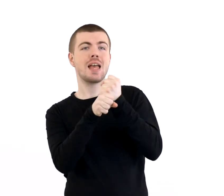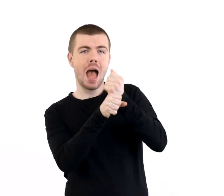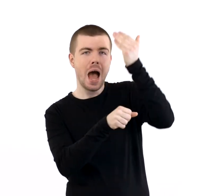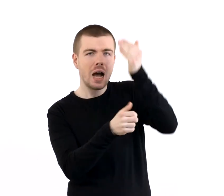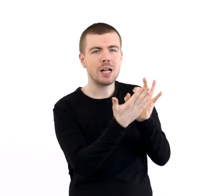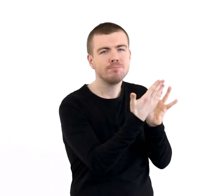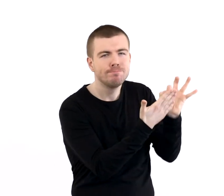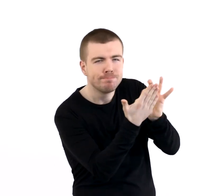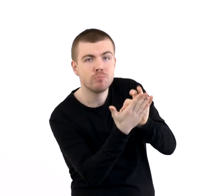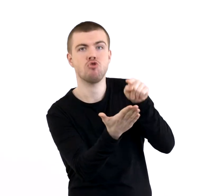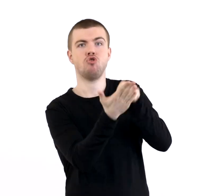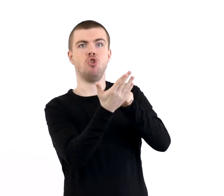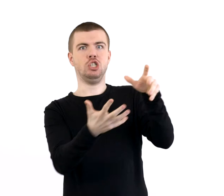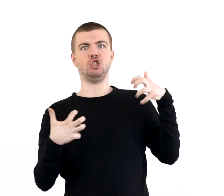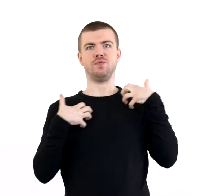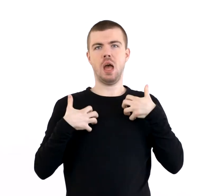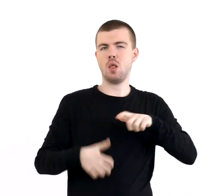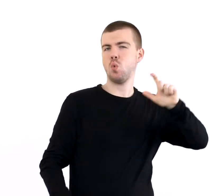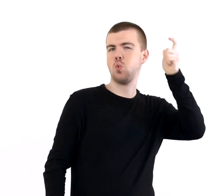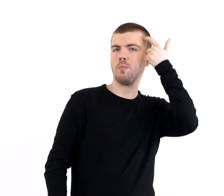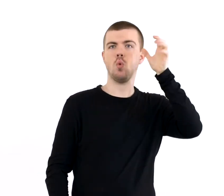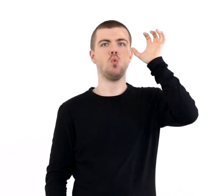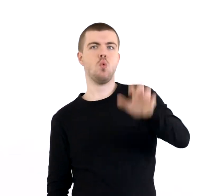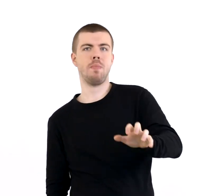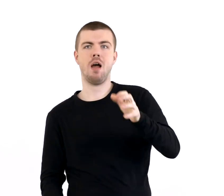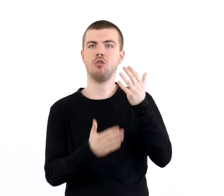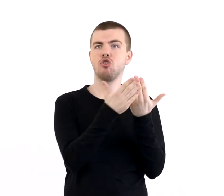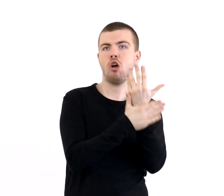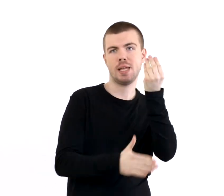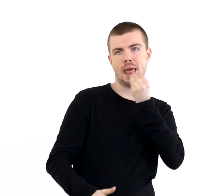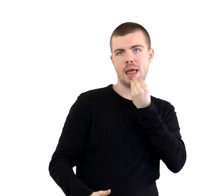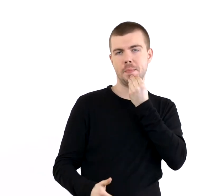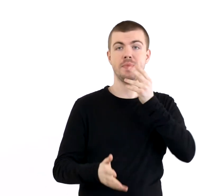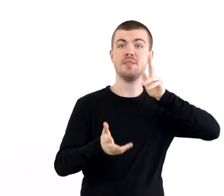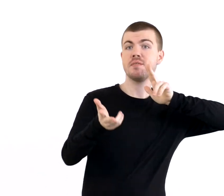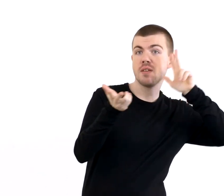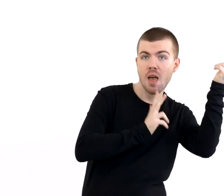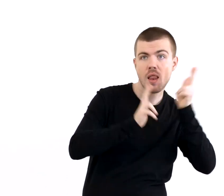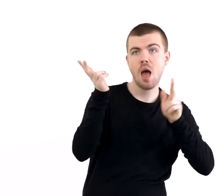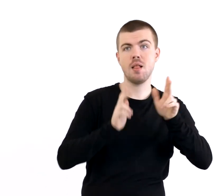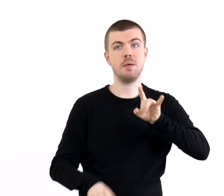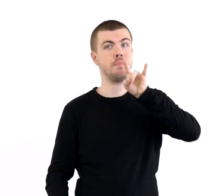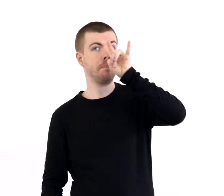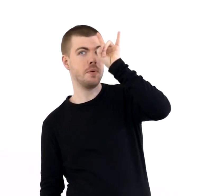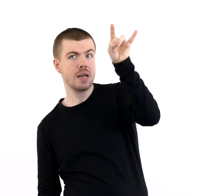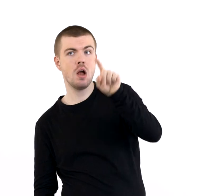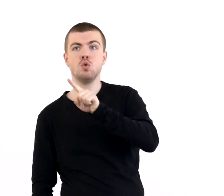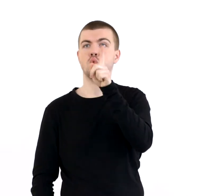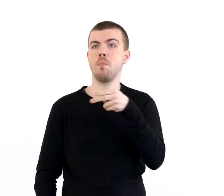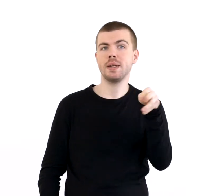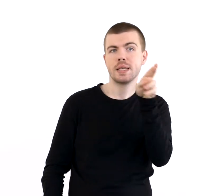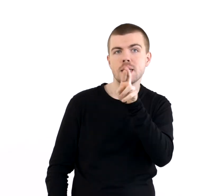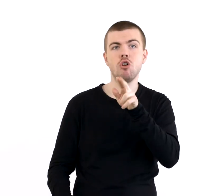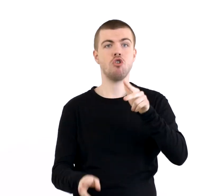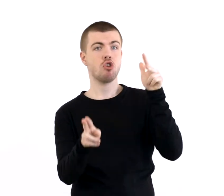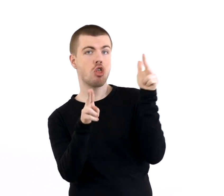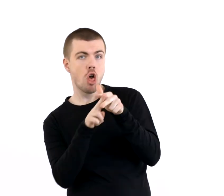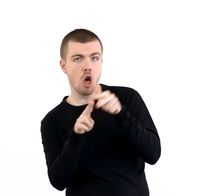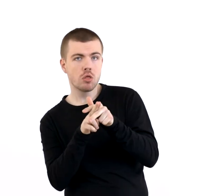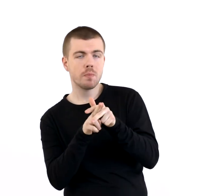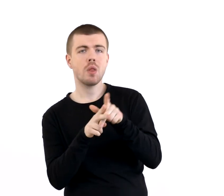Naskalne rysunki przedstawiają głównie zwierzęta roślinożerne (jelenie, byki, żubry i konie).